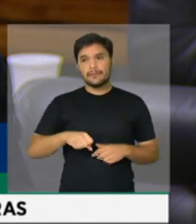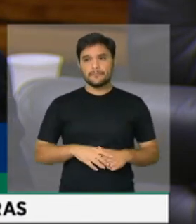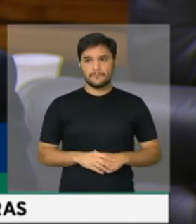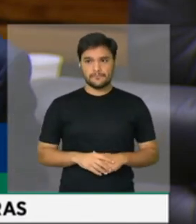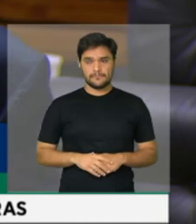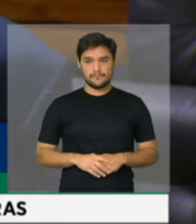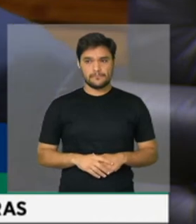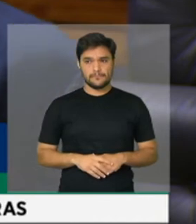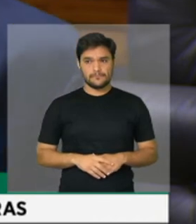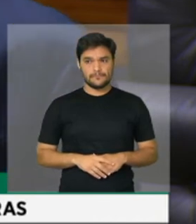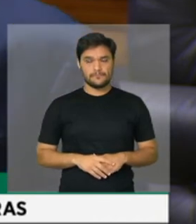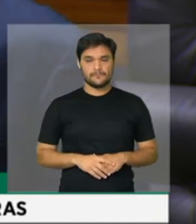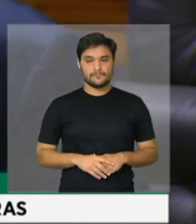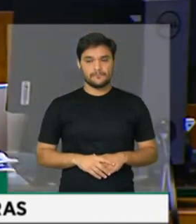DESTAQUE DE PREFERÊNCIA SE O